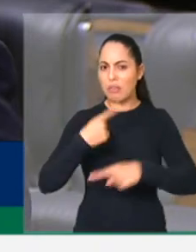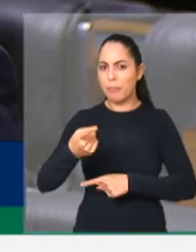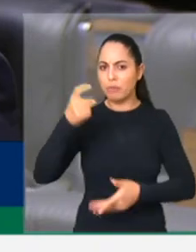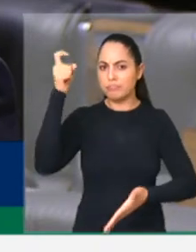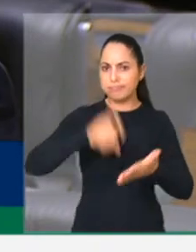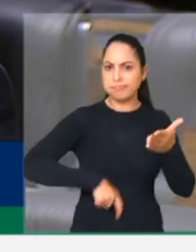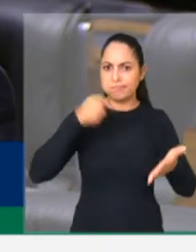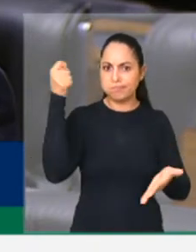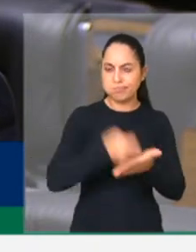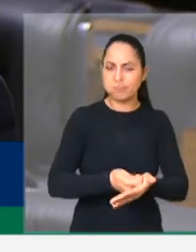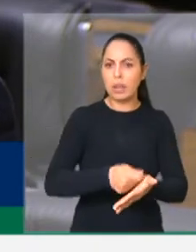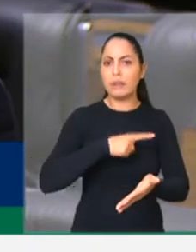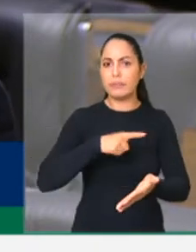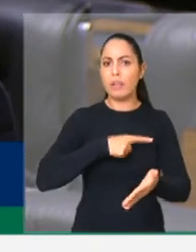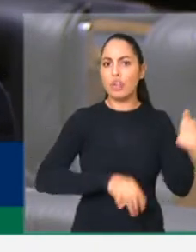É DÍVIDA REAL, DÍVIDA REAL É A DÍVIDA COMPATÍVEL COM O